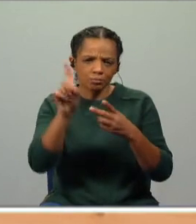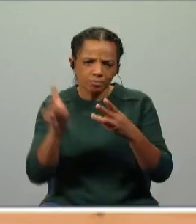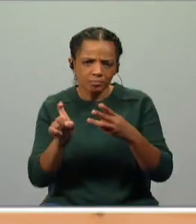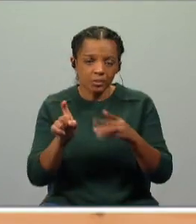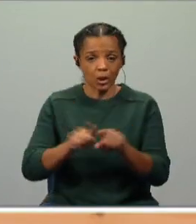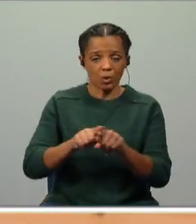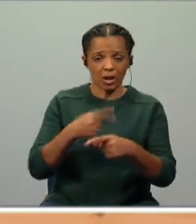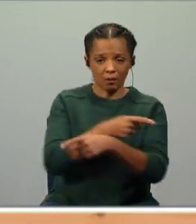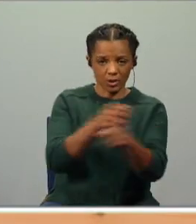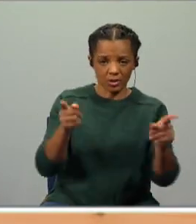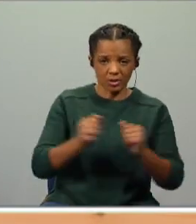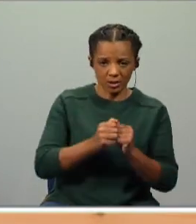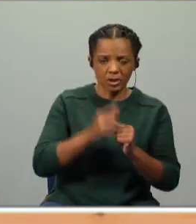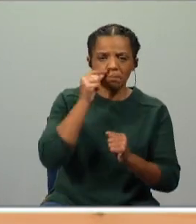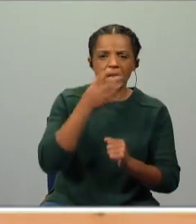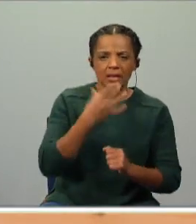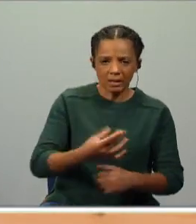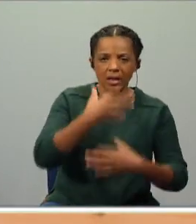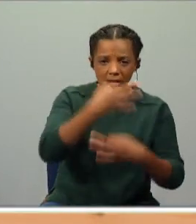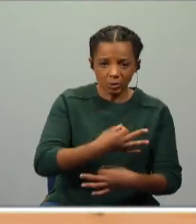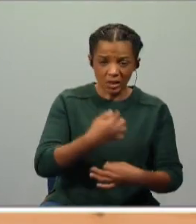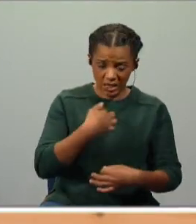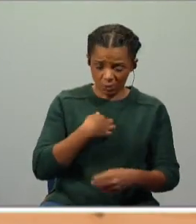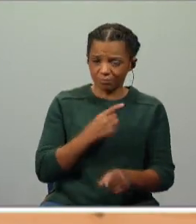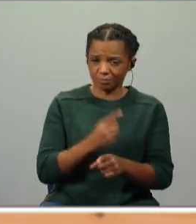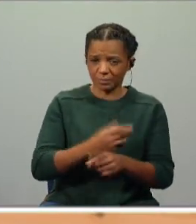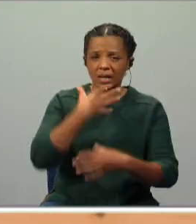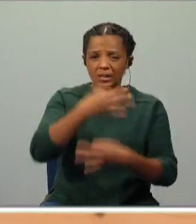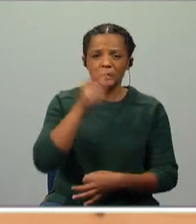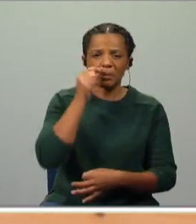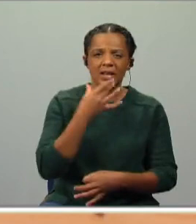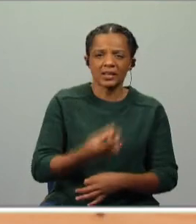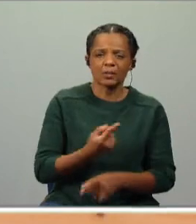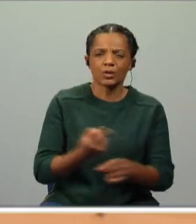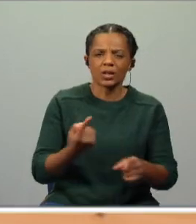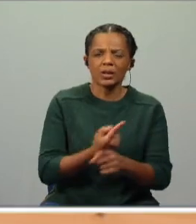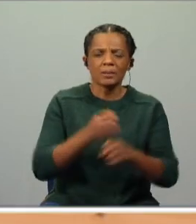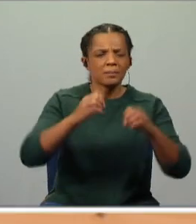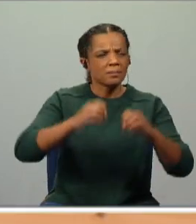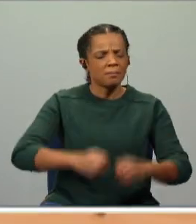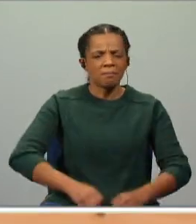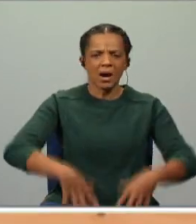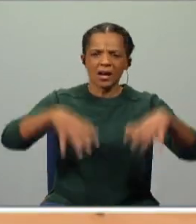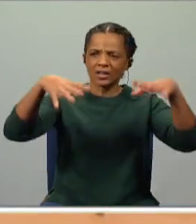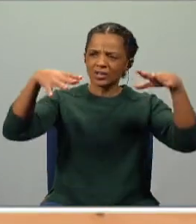Vocês acreditam? no pai natal Olha, eu ainda acredito no pai natal. Porque há tanta coisa mágica que acontece que eu acho